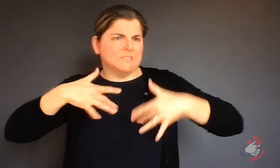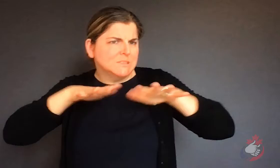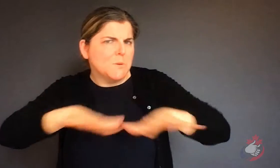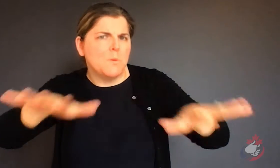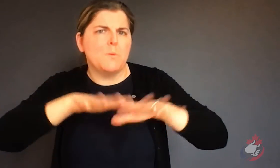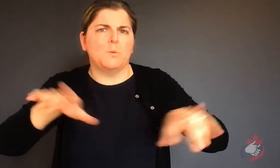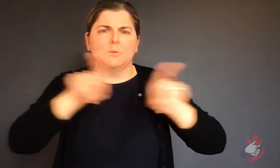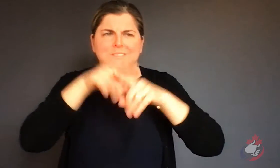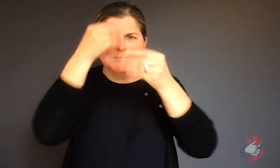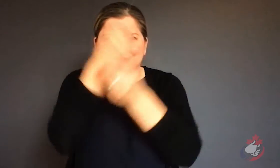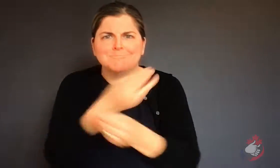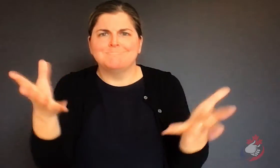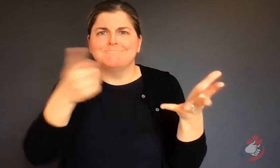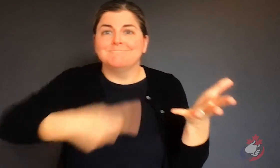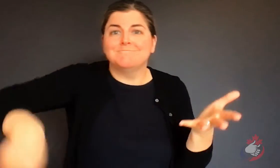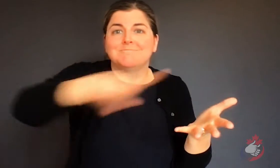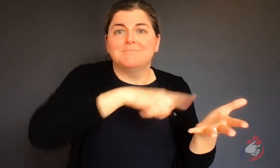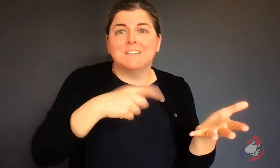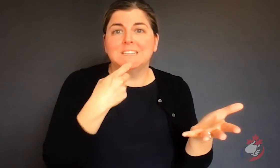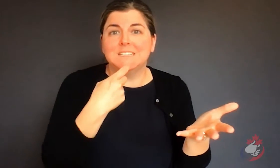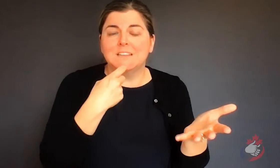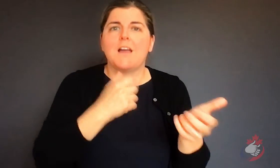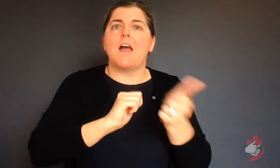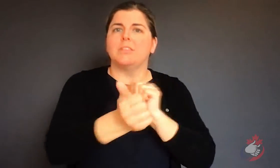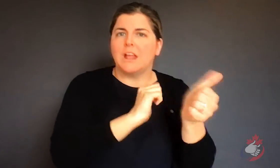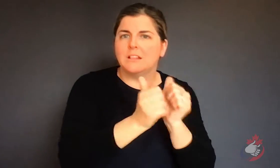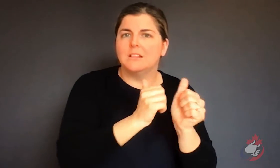à sensibiliser et informer tous ses athlètes